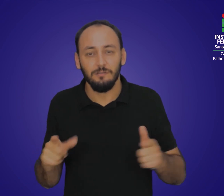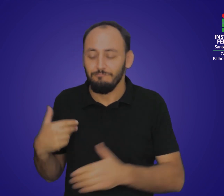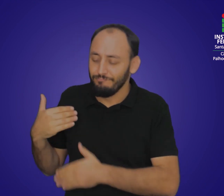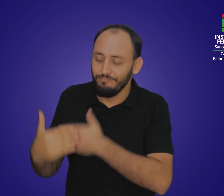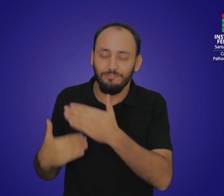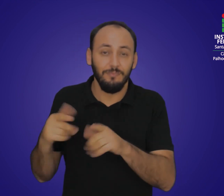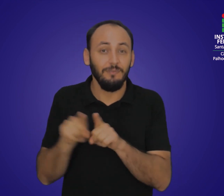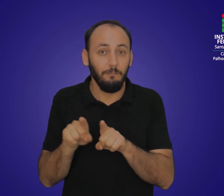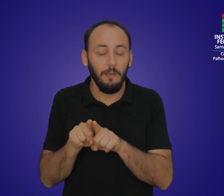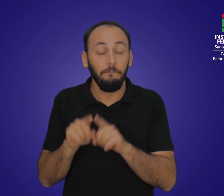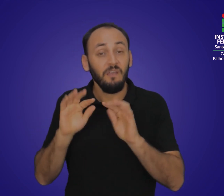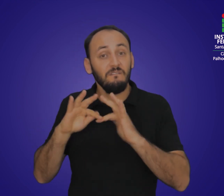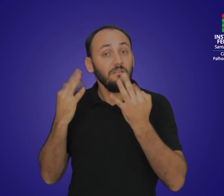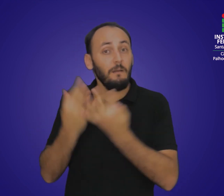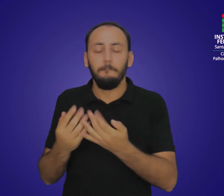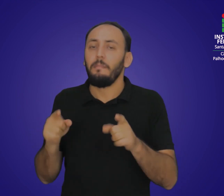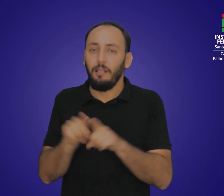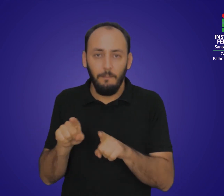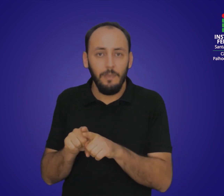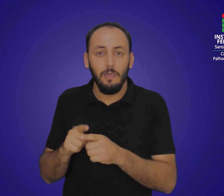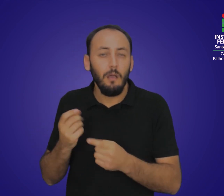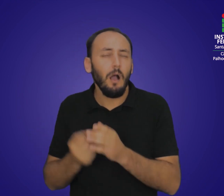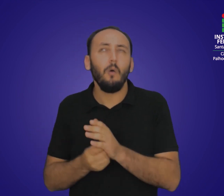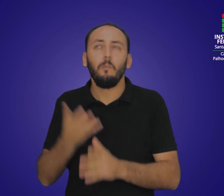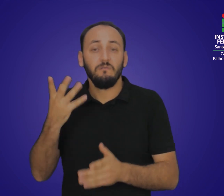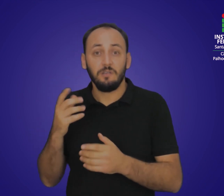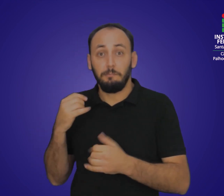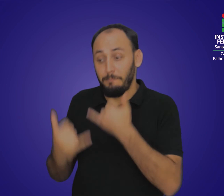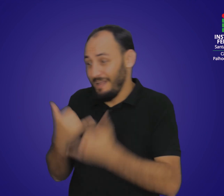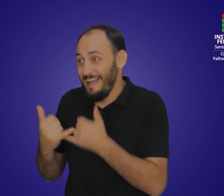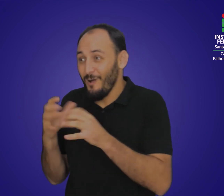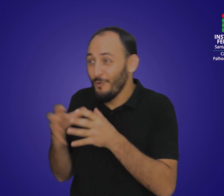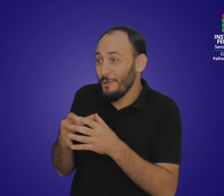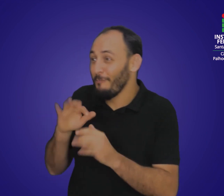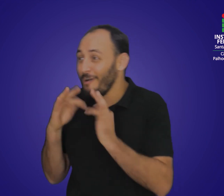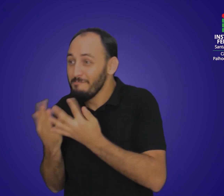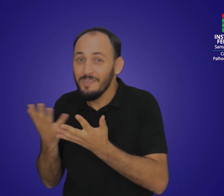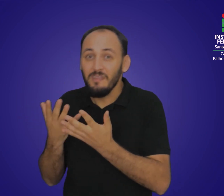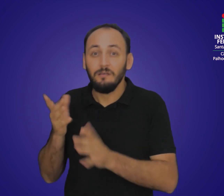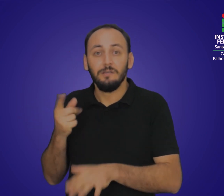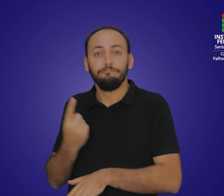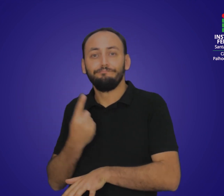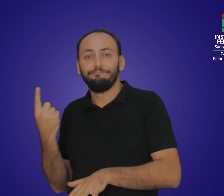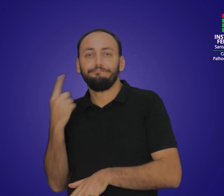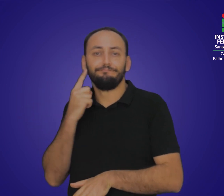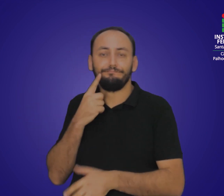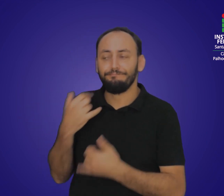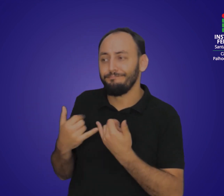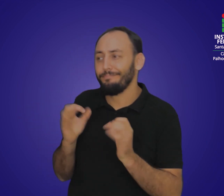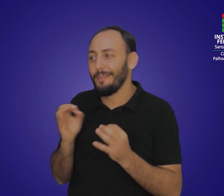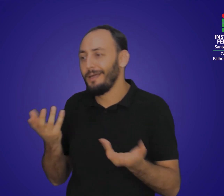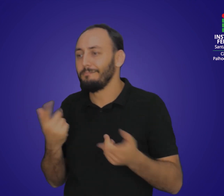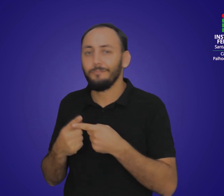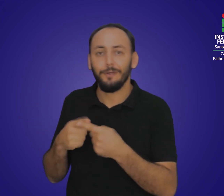Até mesmo nas famílias, os surdos se sentem isolados por não conseguirem interagir e entender algumas brincadeiras.